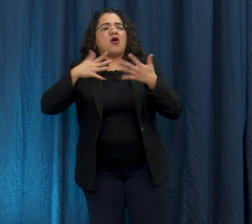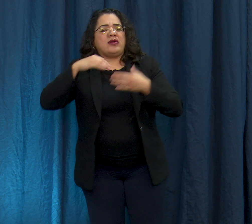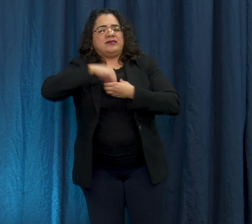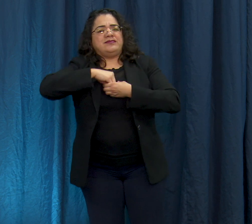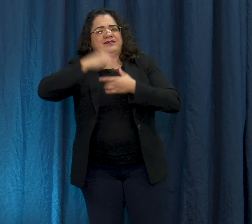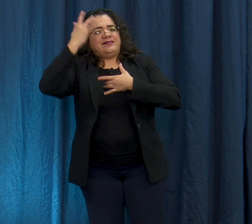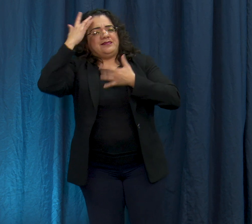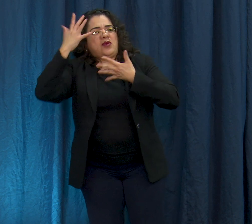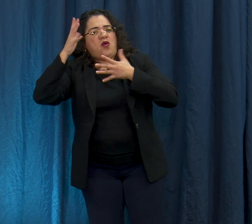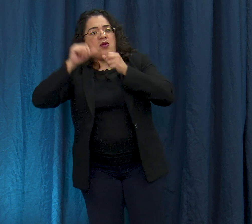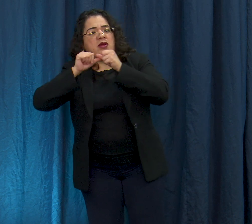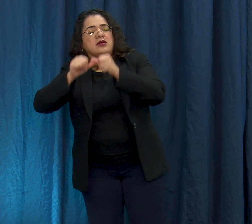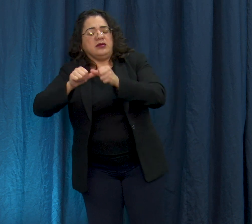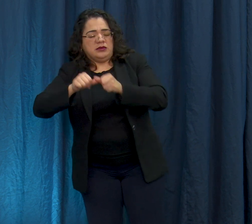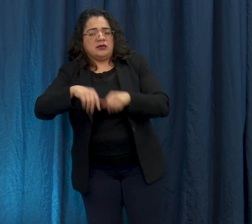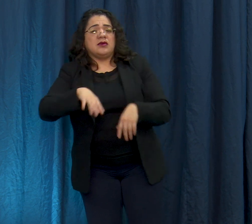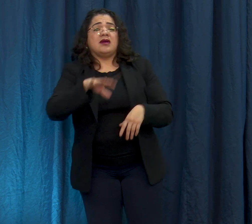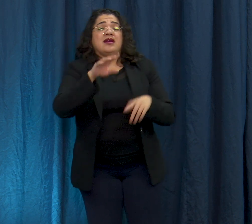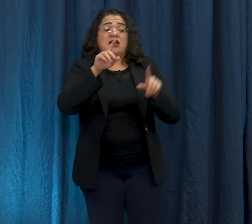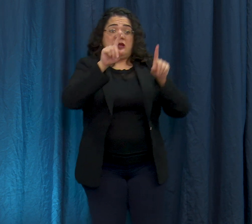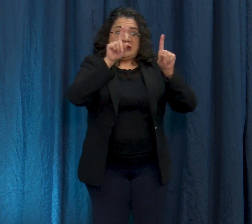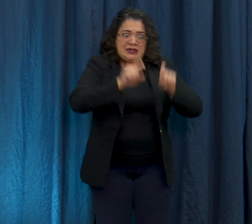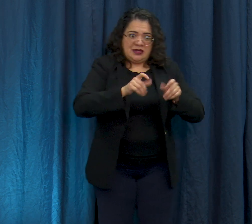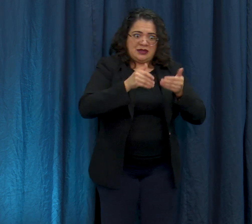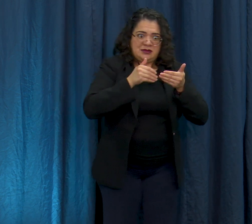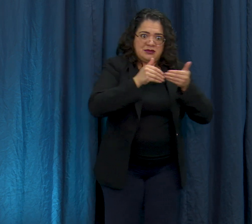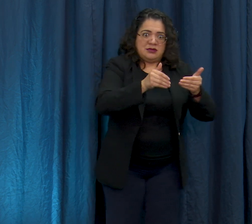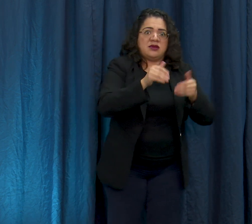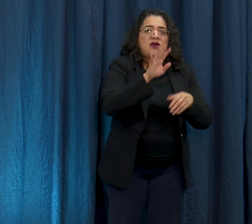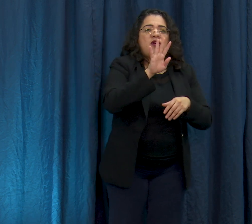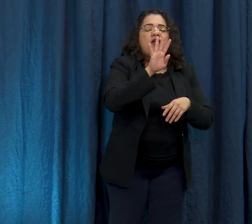aproximadamente Cuarenta Y Ocho era's en process are se las personas kuya's